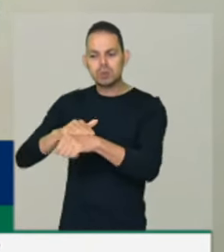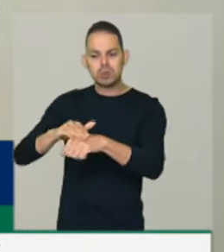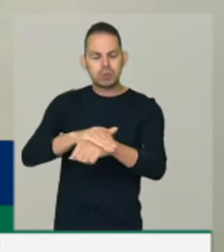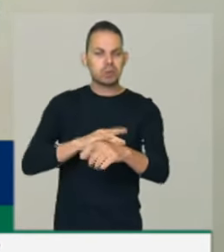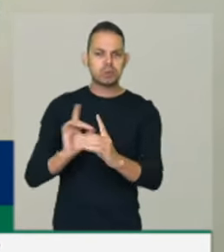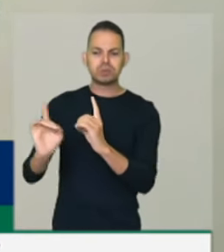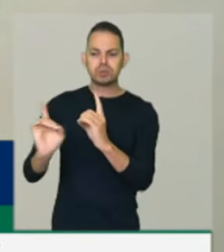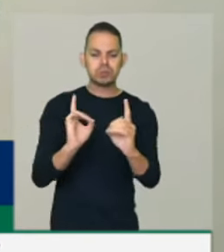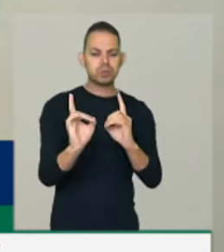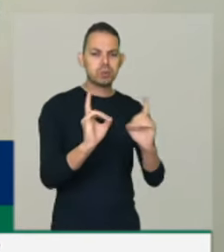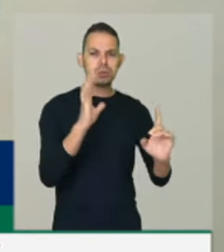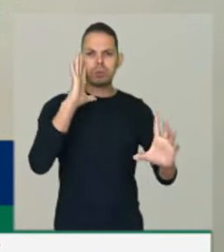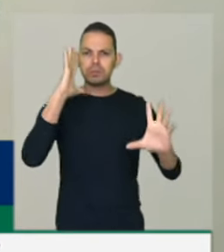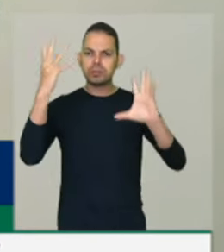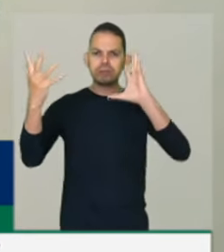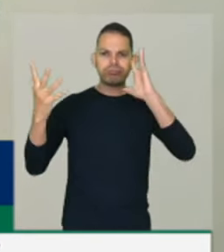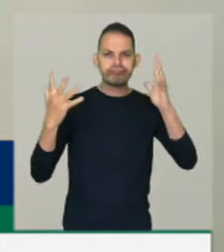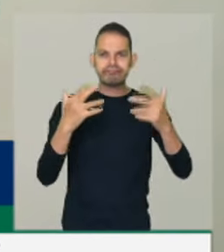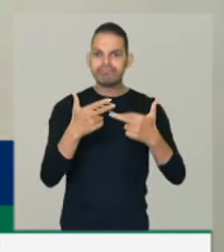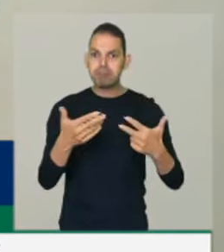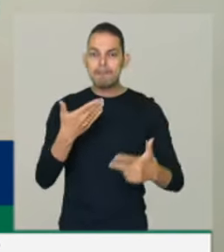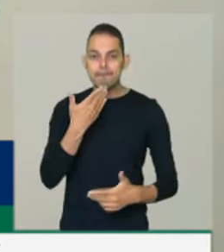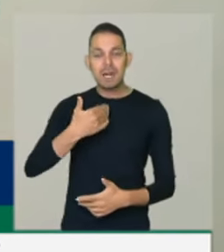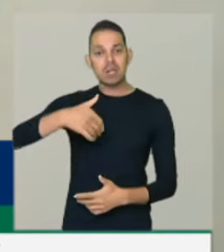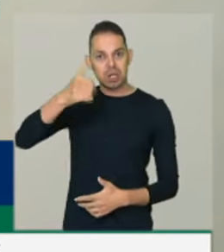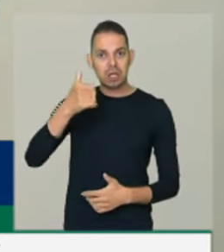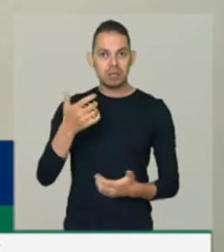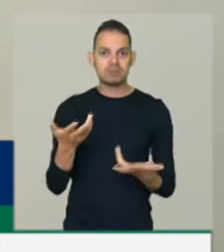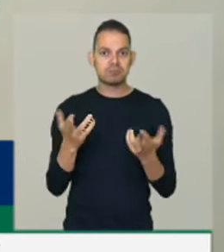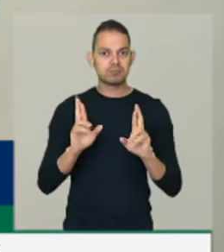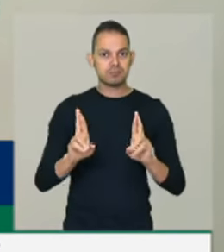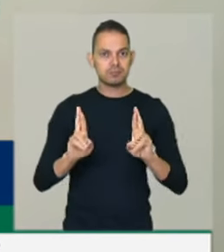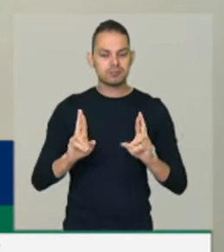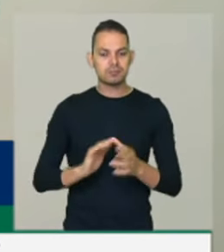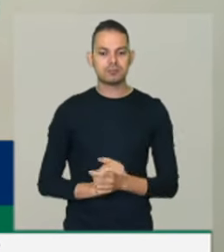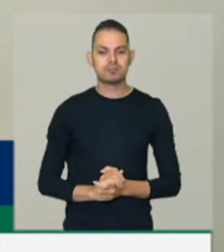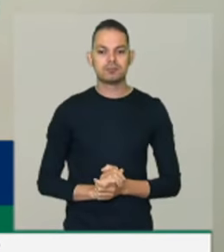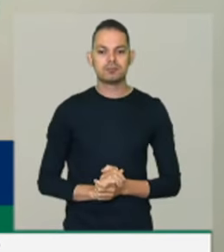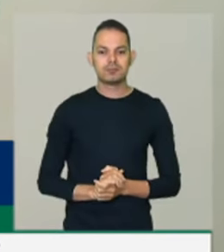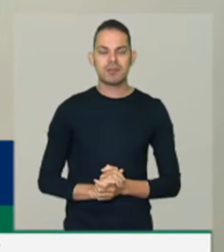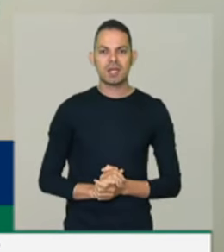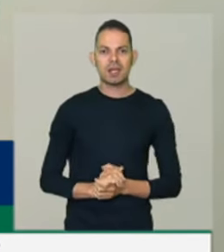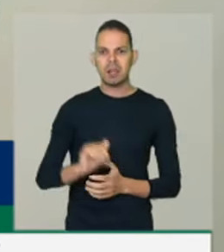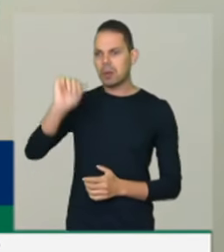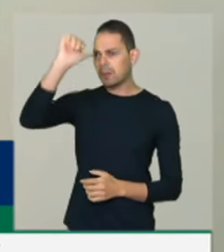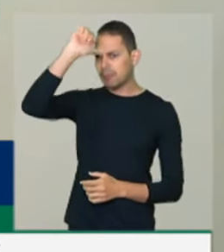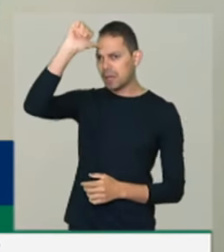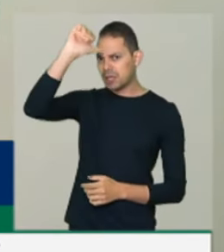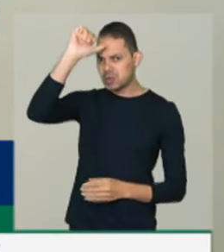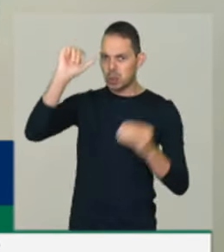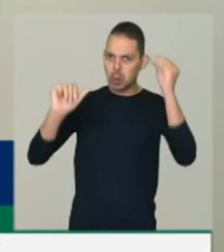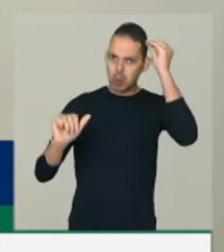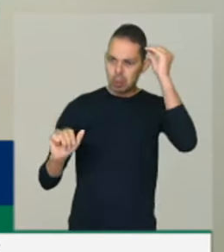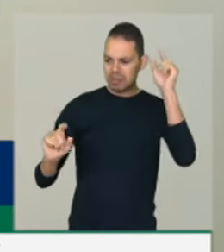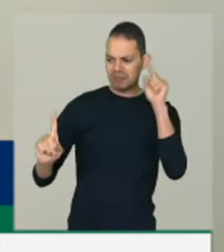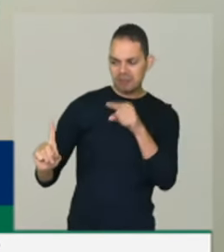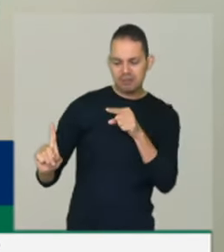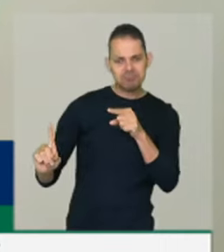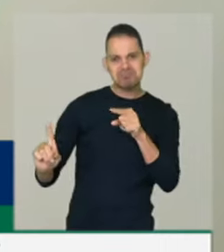SOLUÇÕES. . É ... NÃO CULPO O PAZUELLO PELA... PELA INEXPERIÊNCIA NA ÁREA DA SAÚDE, EU ACHO QUE ELE FEZ O QUE PÔDE NUMA SITUAÇÃO